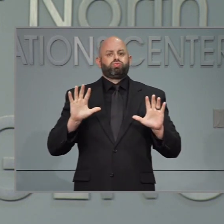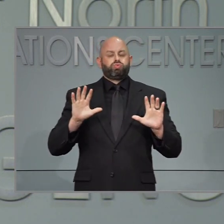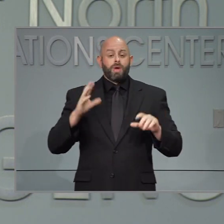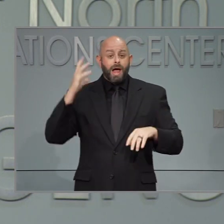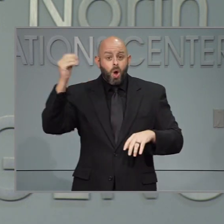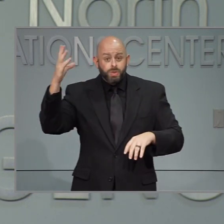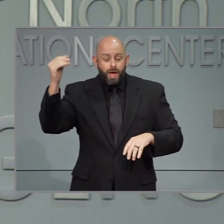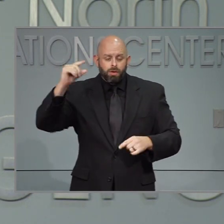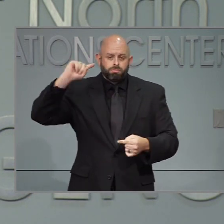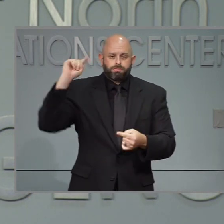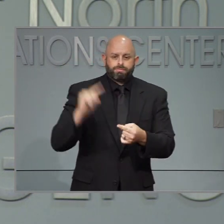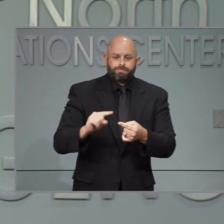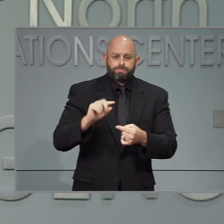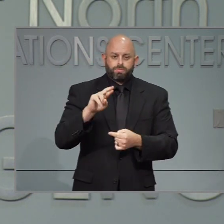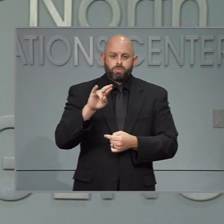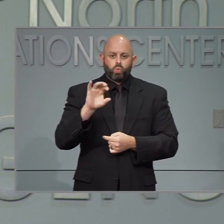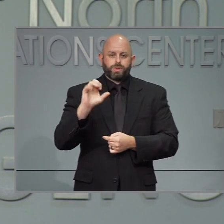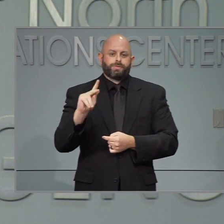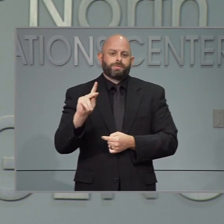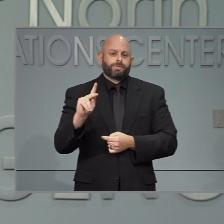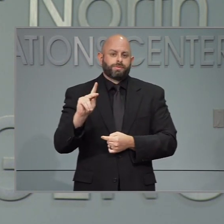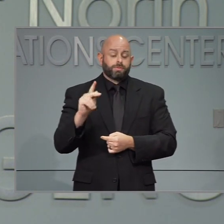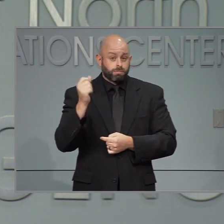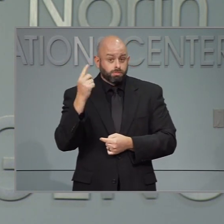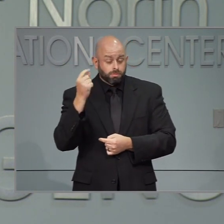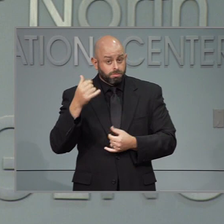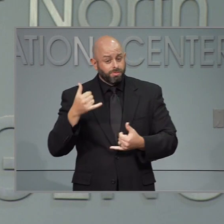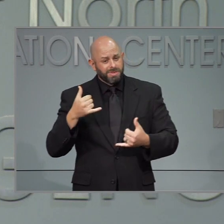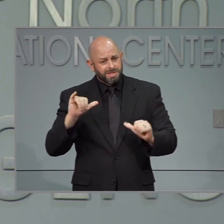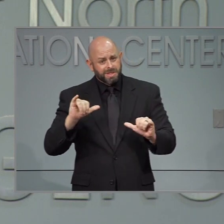desafíos más grandes, esta al menos riesgo, cuando en este en